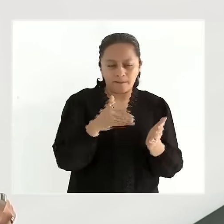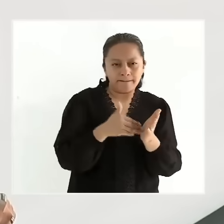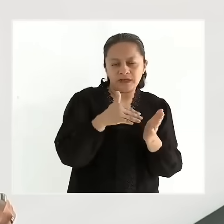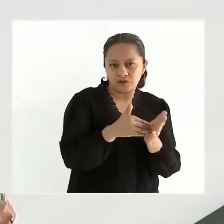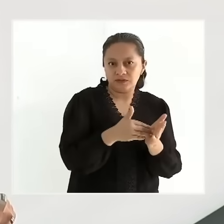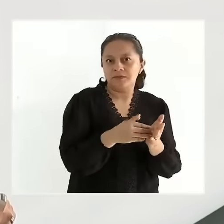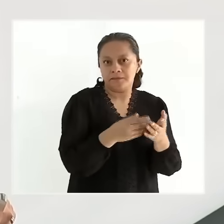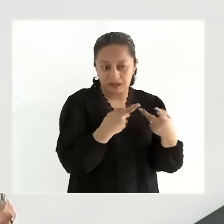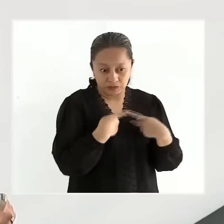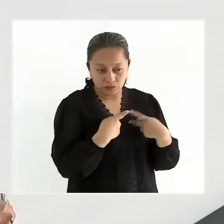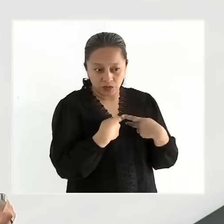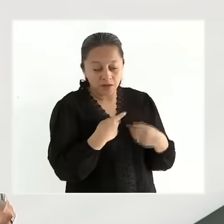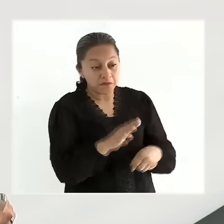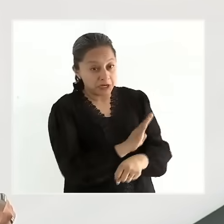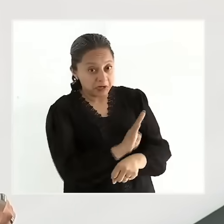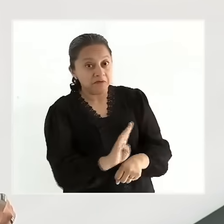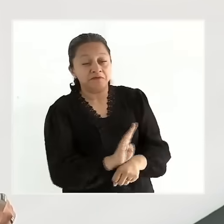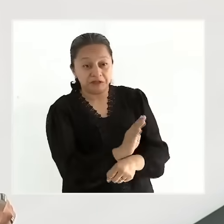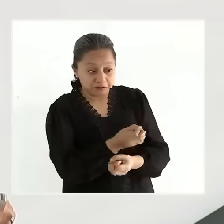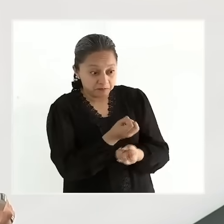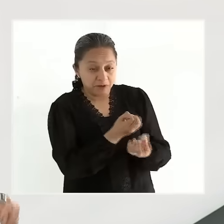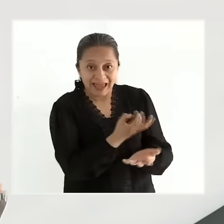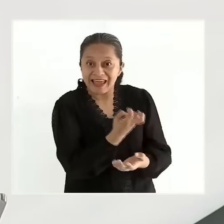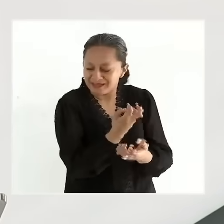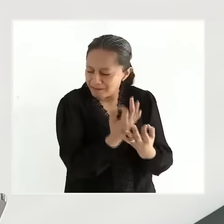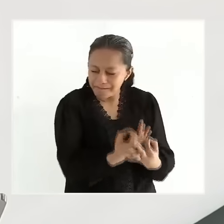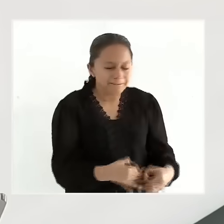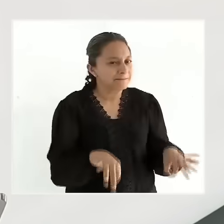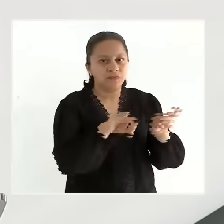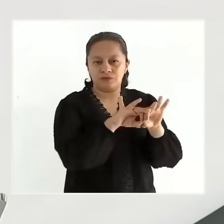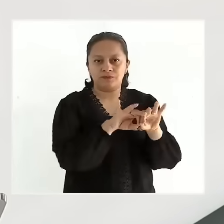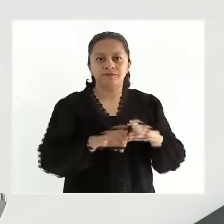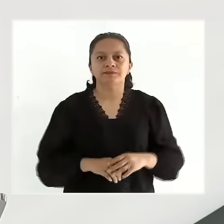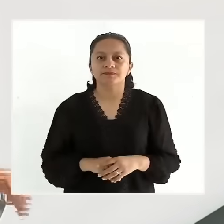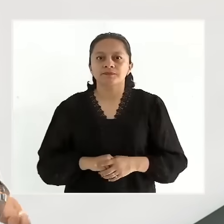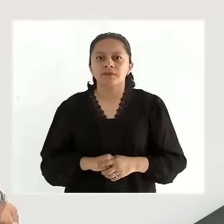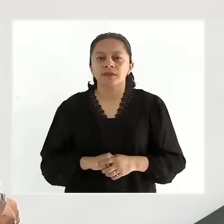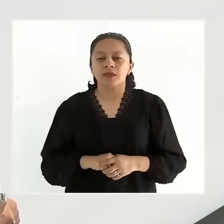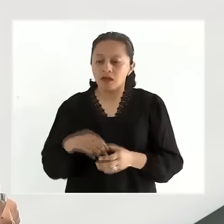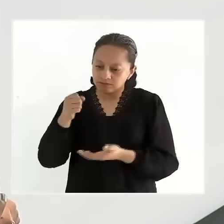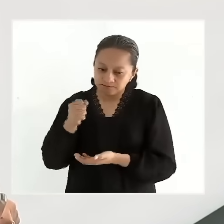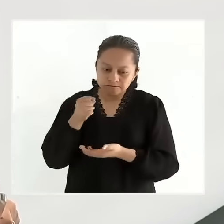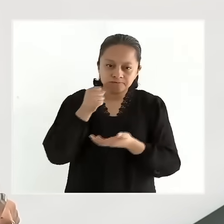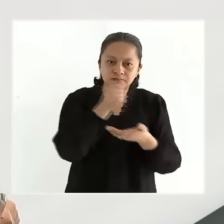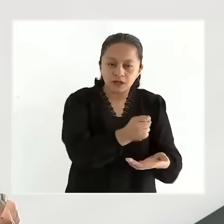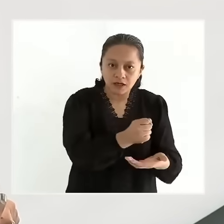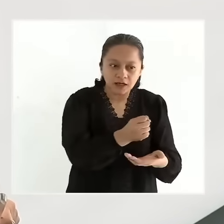beneficiadas y sin duda esto es lo más relevante. Esta inversión se traduce en infraestructura para